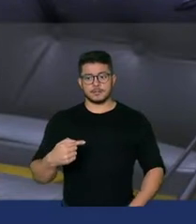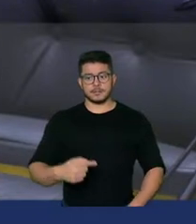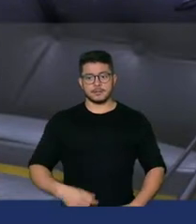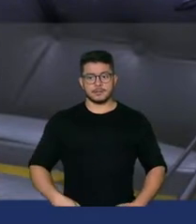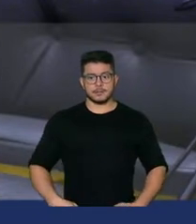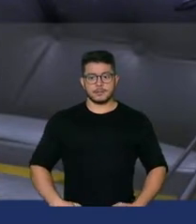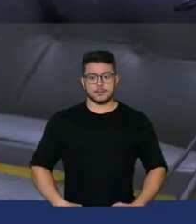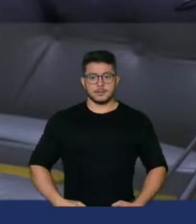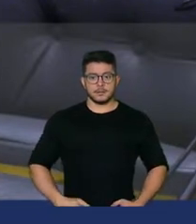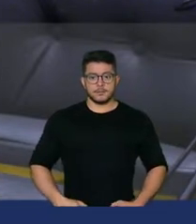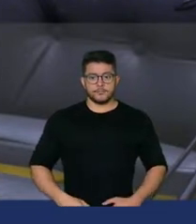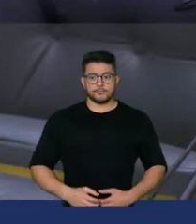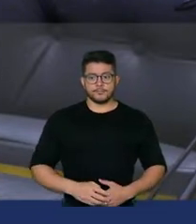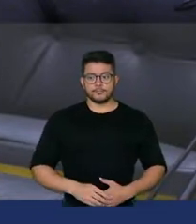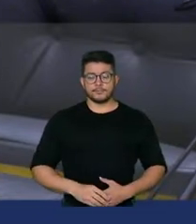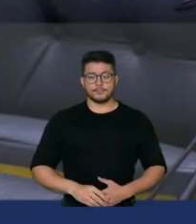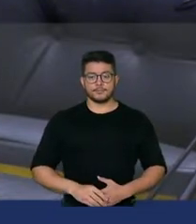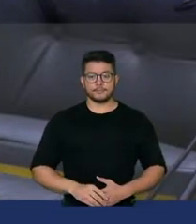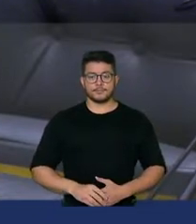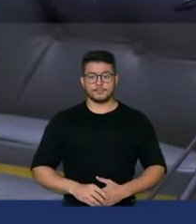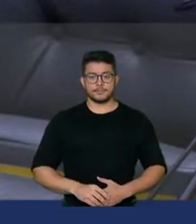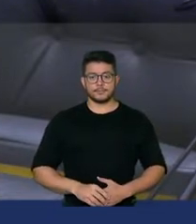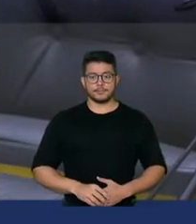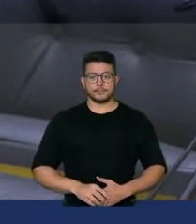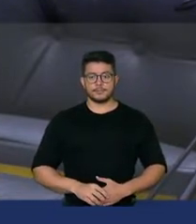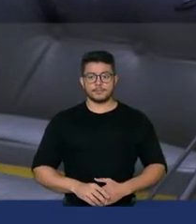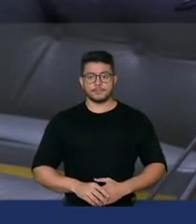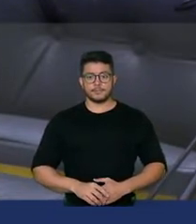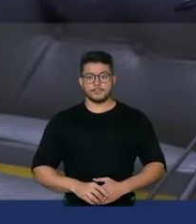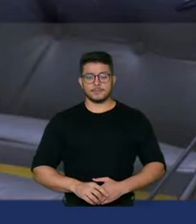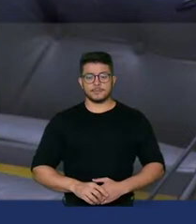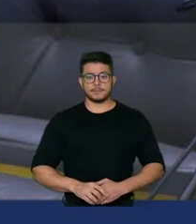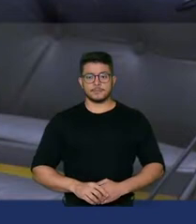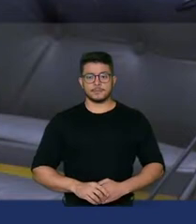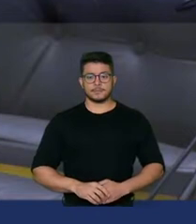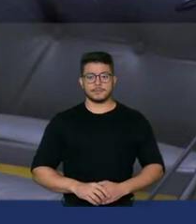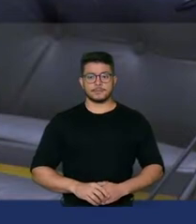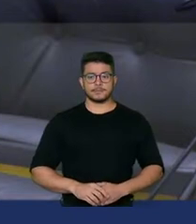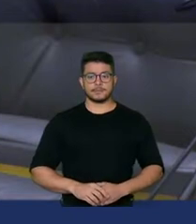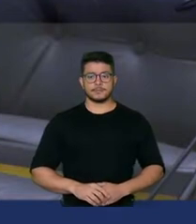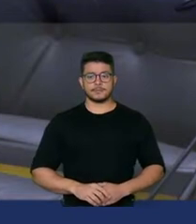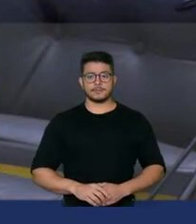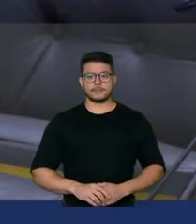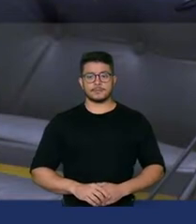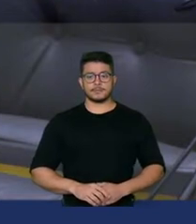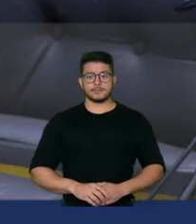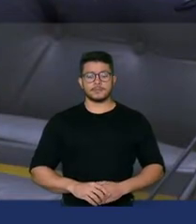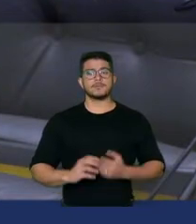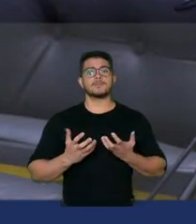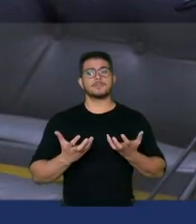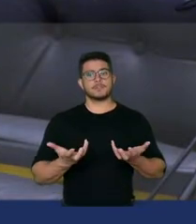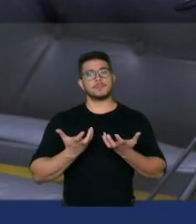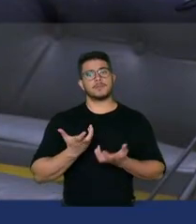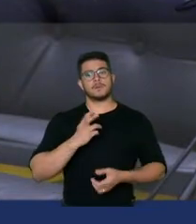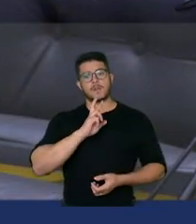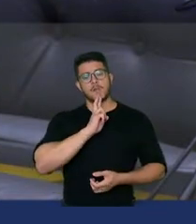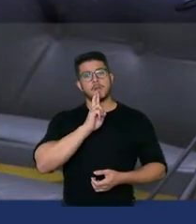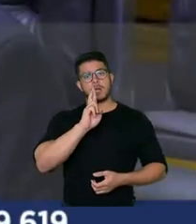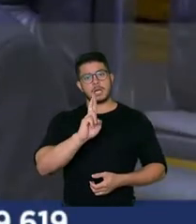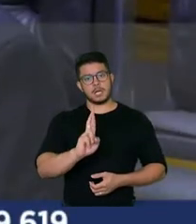74, INCISO VII, QUANDO EU ENTENDO E ACREDITAMOS ESTAR LIGADO AO QUE PENSO, PEDIR A VOSSA EXCELÊNCIA UM MINUTO